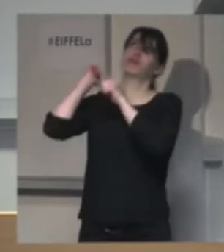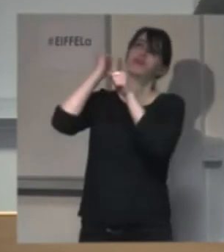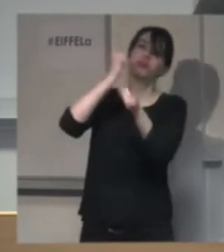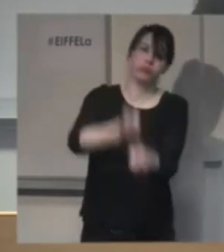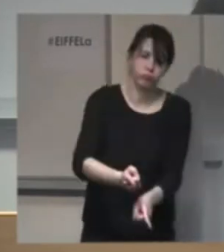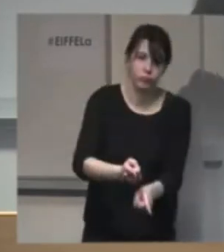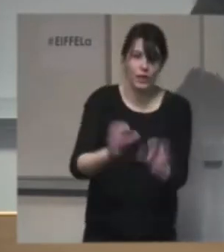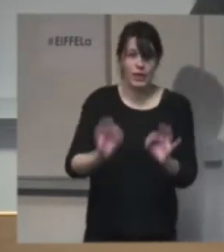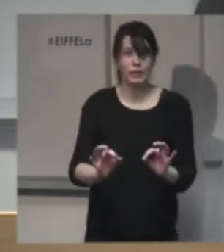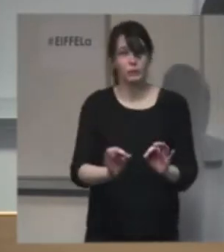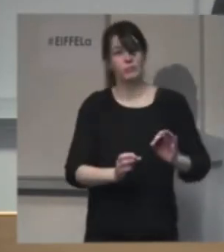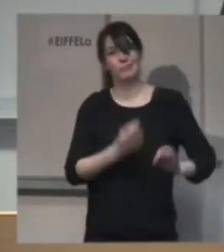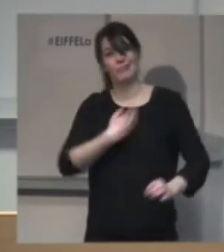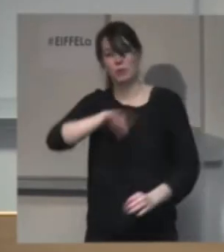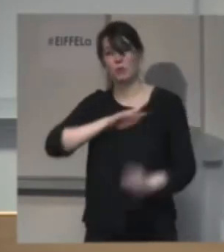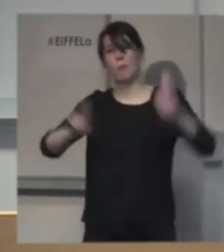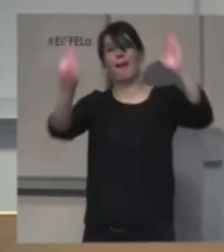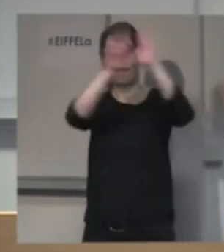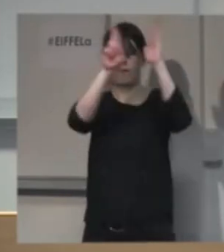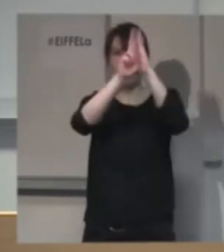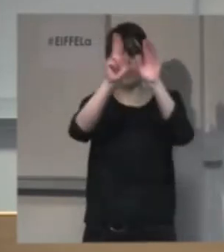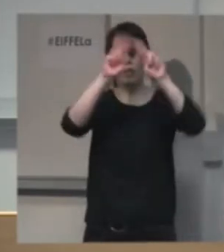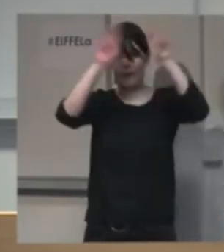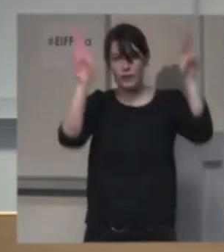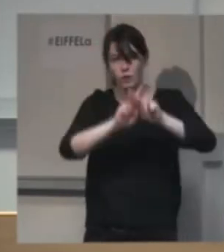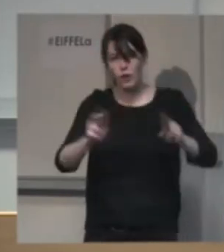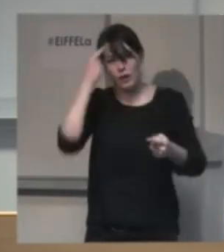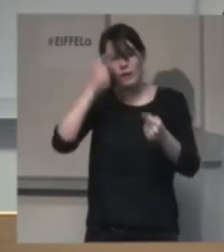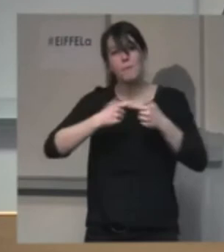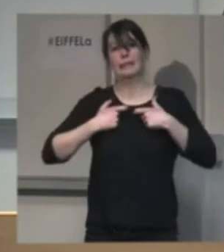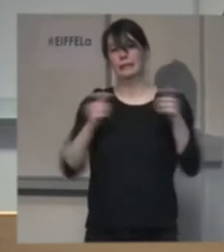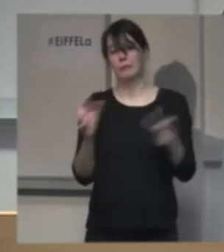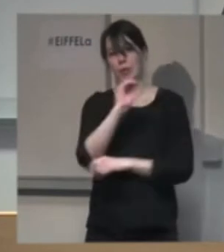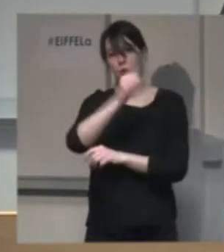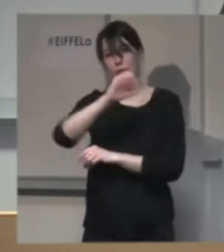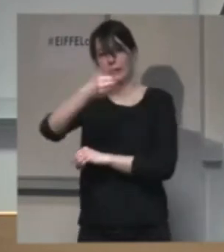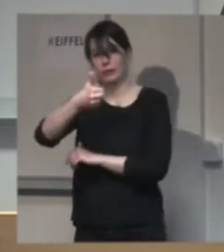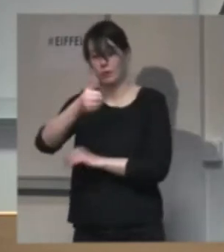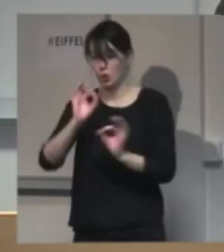d'accessibilité numérique. Je vous expliquerai ce que c'est. Pour moi, c'est vraiment une question d'inclusion